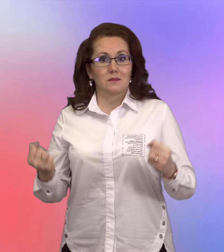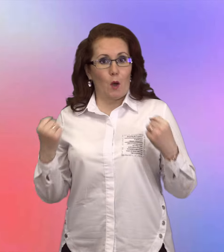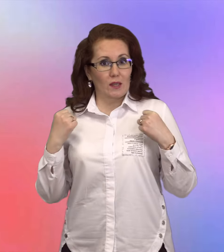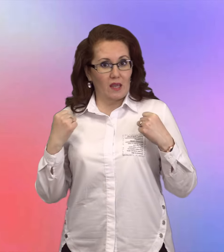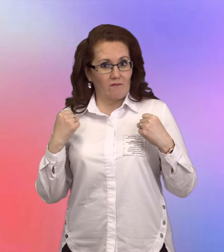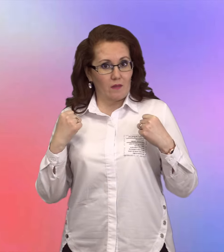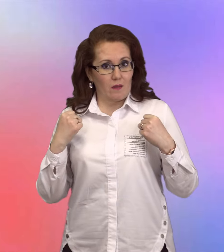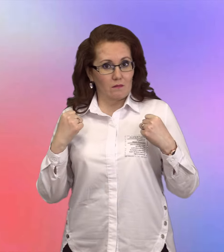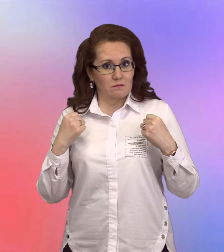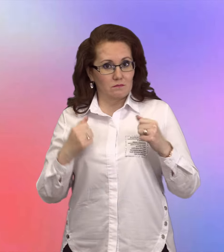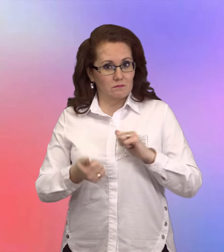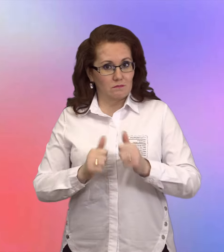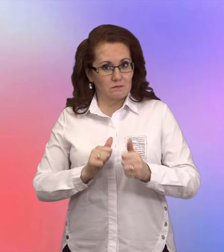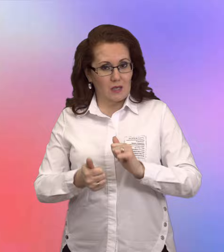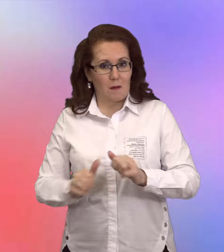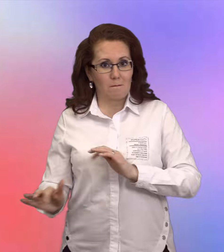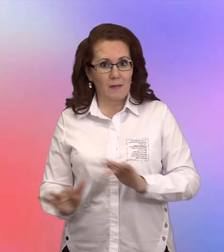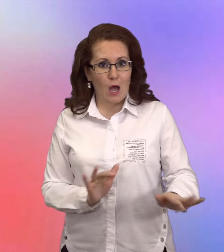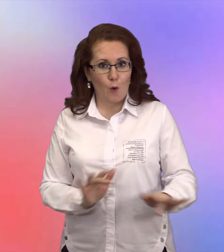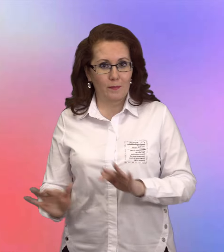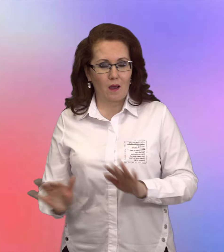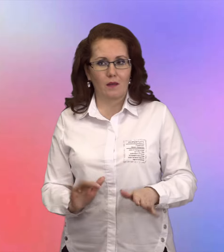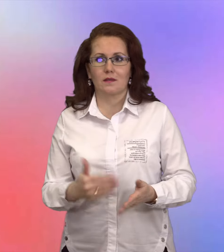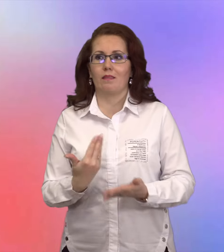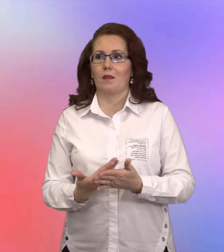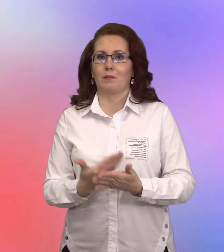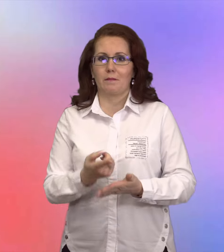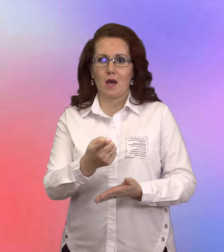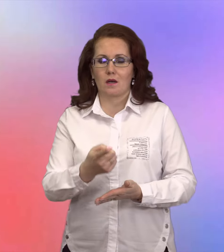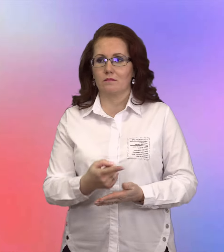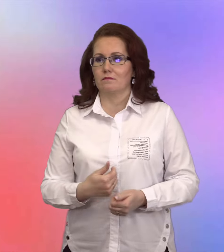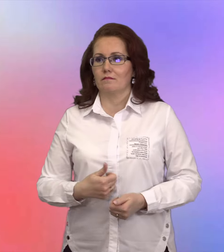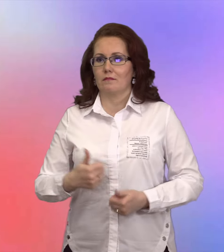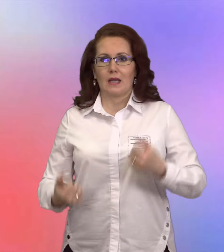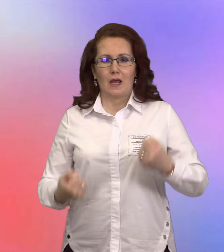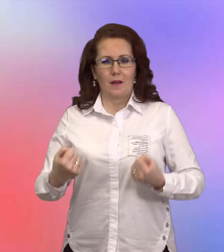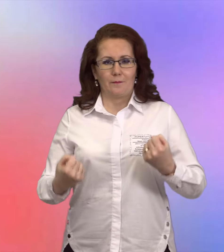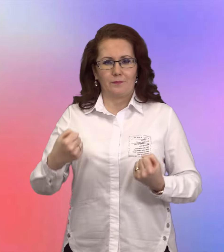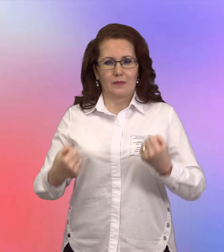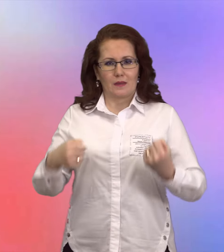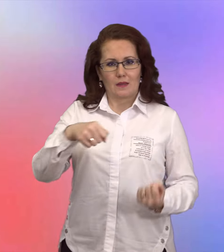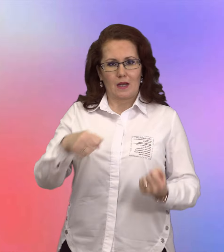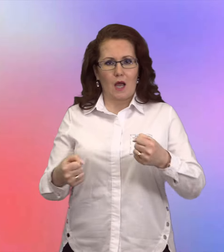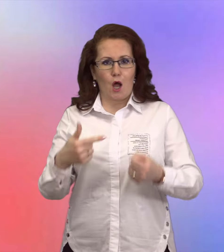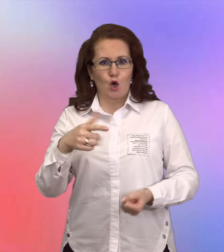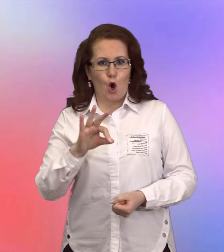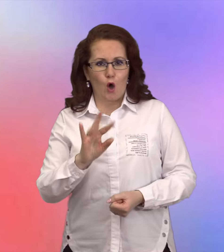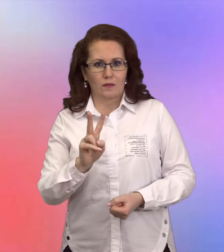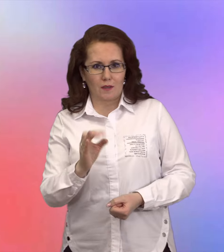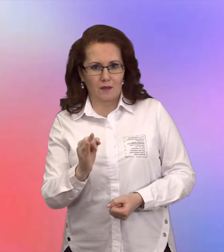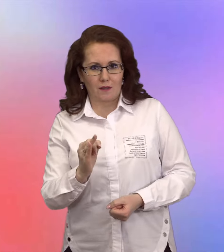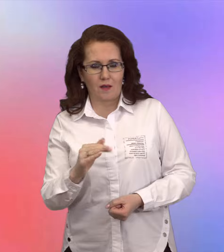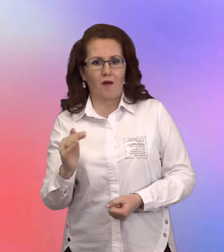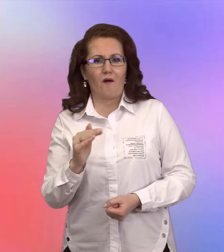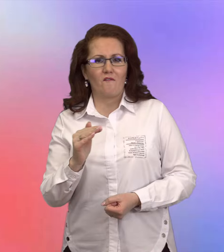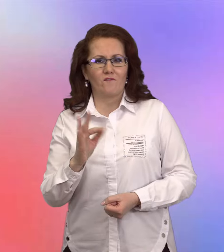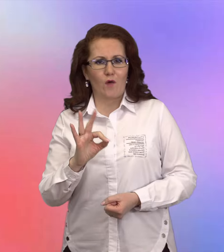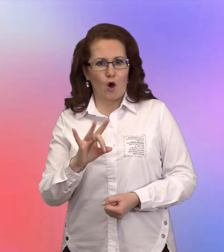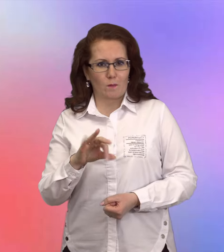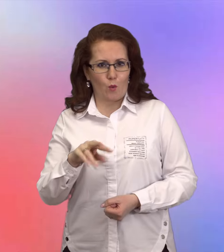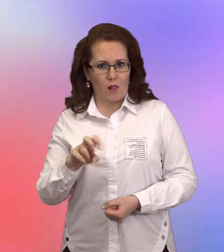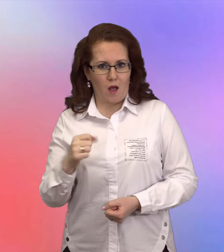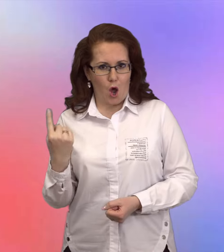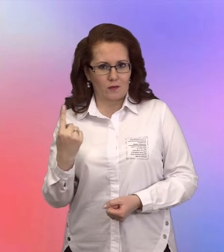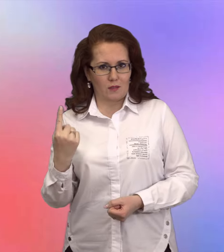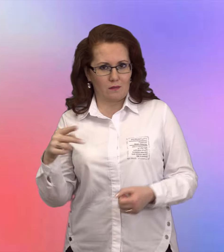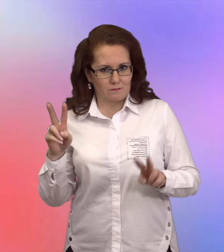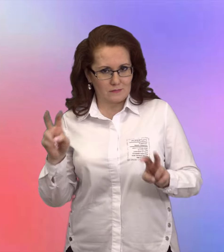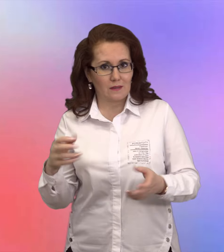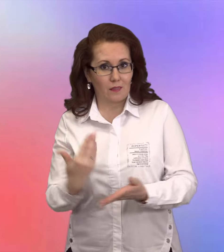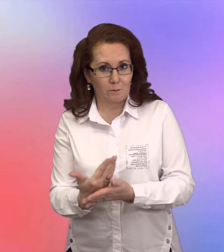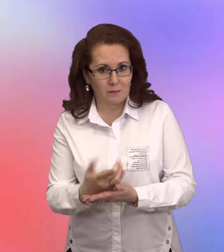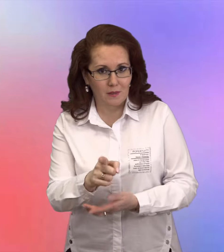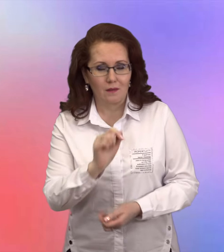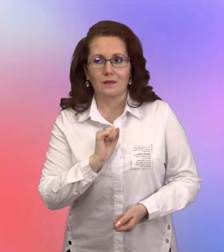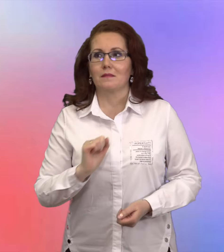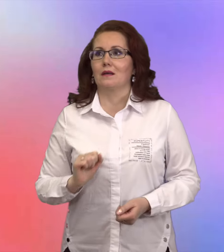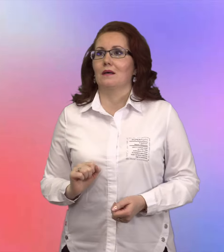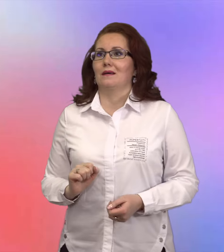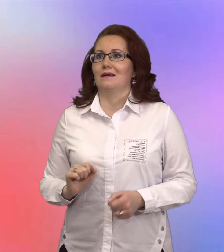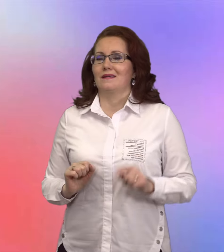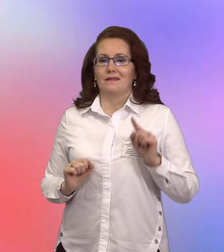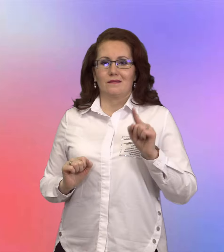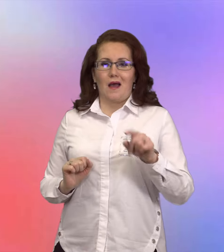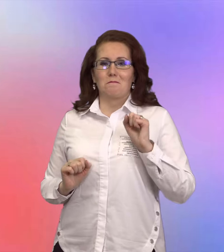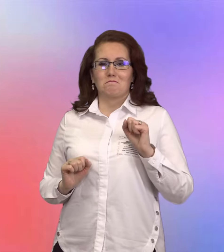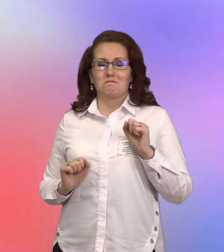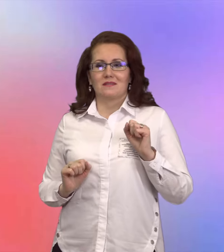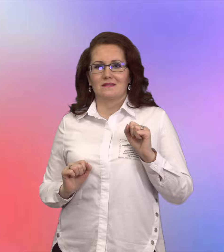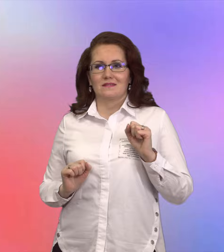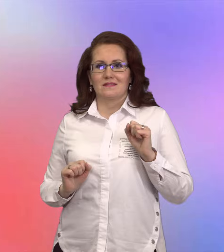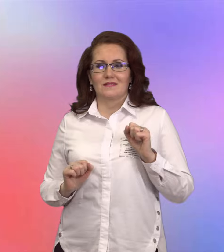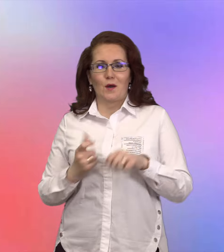Спортивные мероприятия, например автогонки "Формула1".